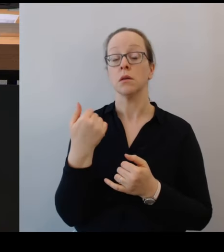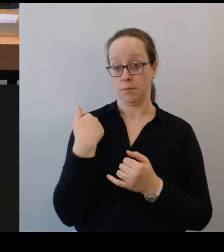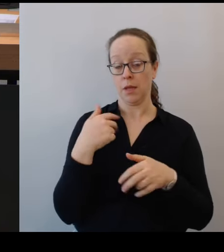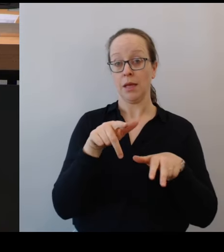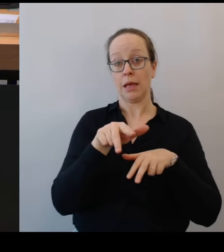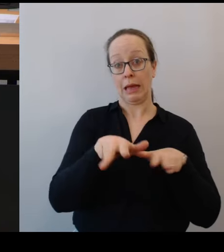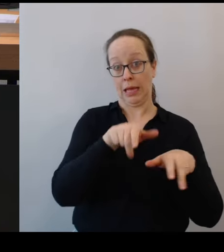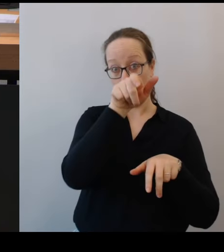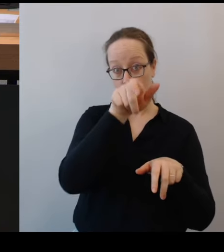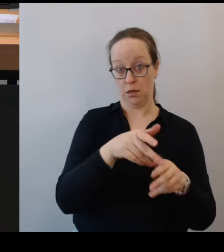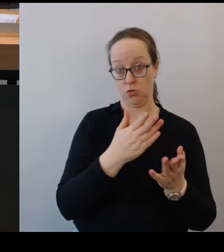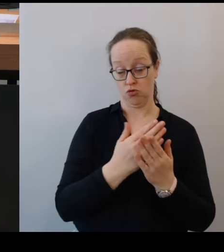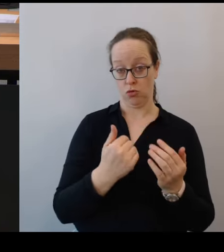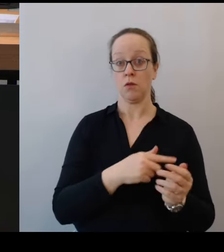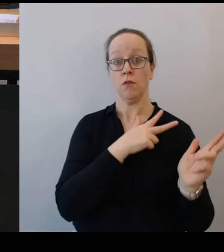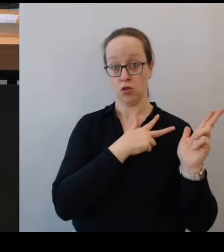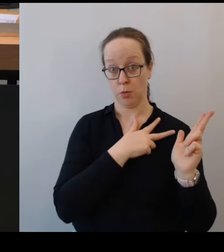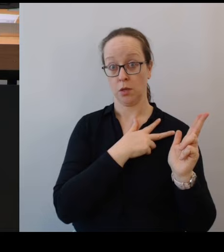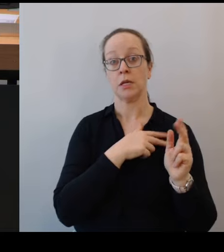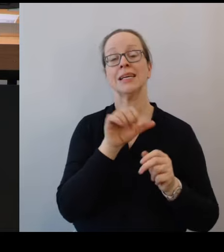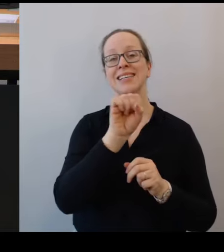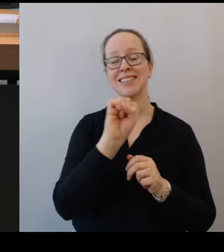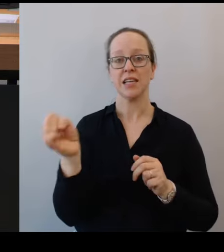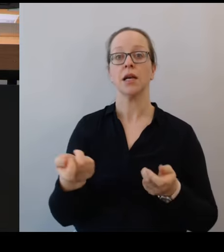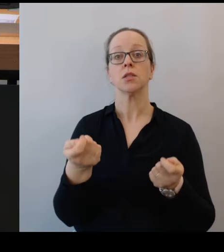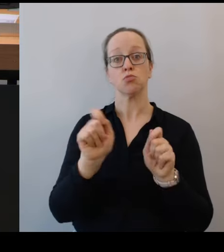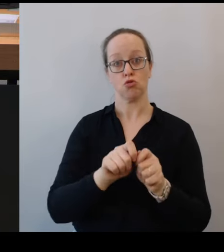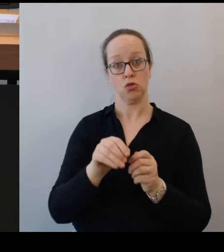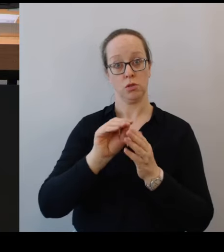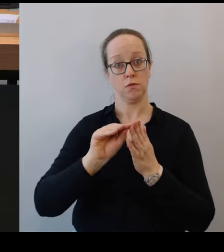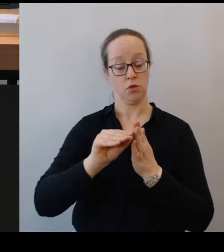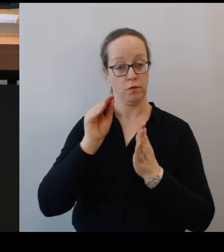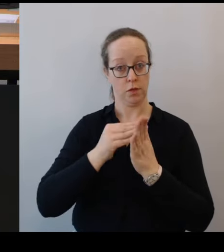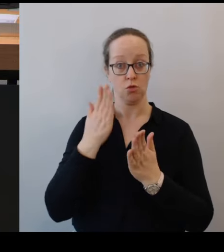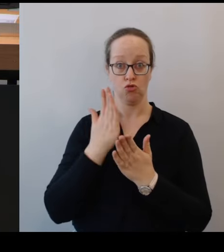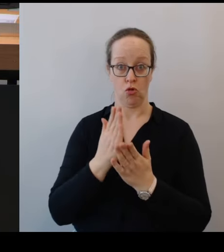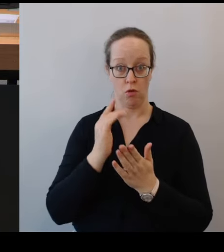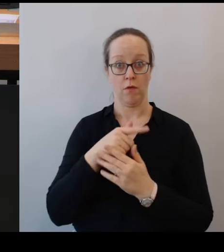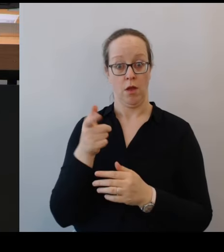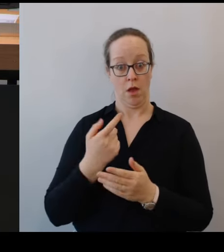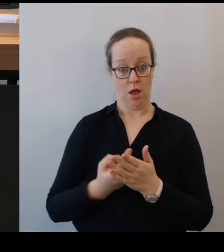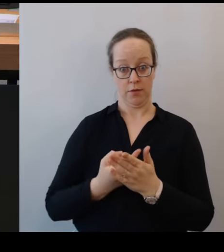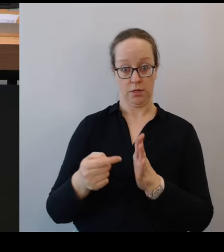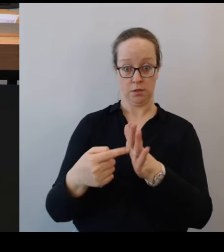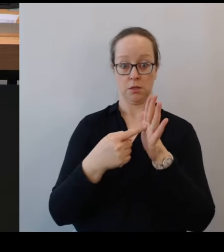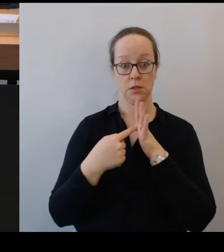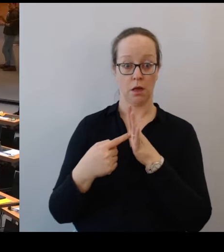Das ist die Grundlage weiterer Debatten nicht dieser Nonsensantrag der AfD. Vielen Dank. (Beifall)